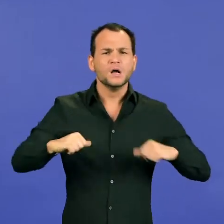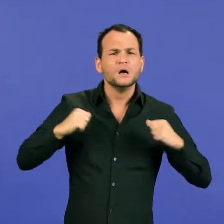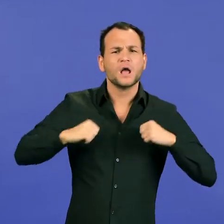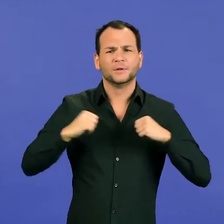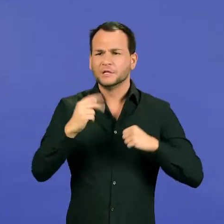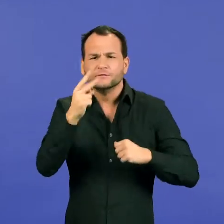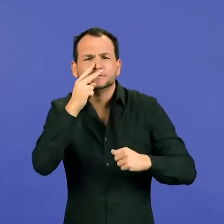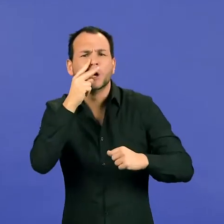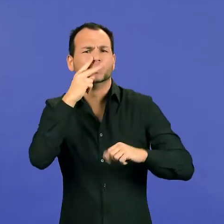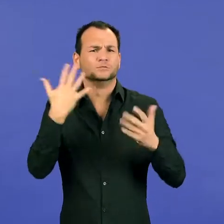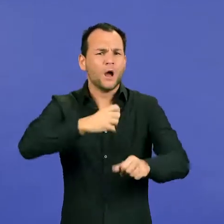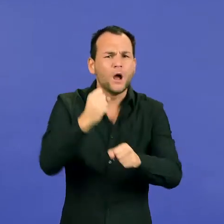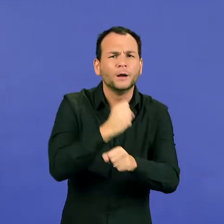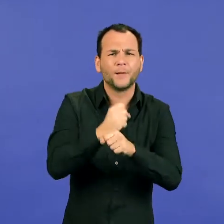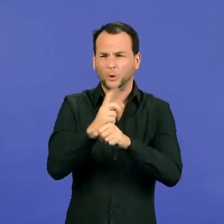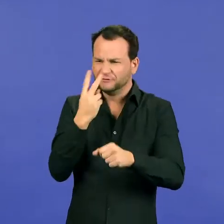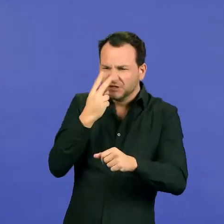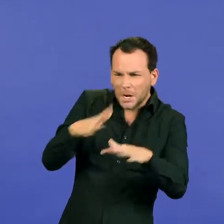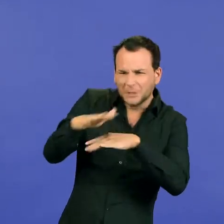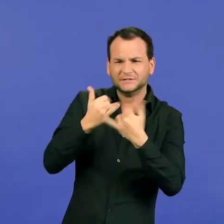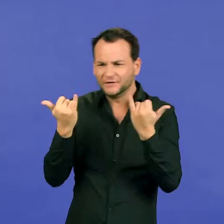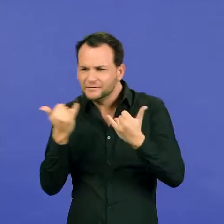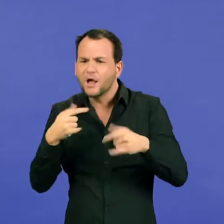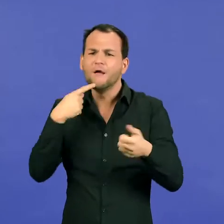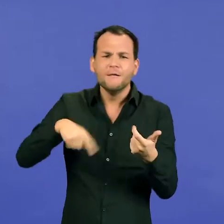gelebt und gearbeitet wurde.